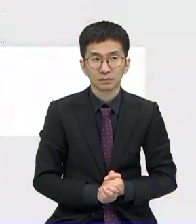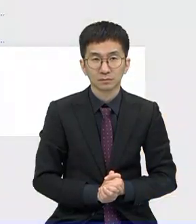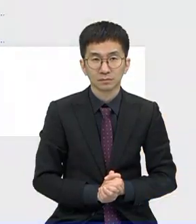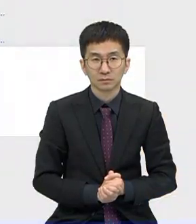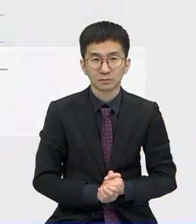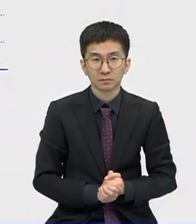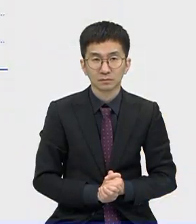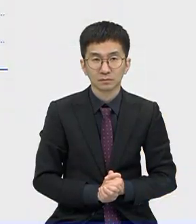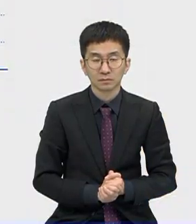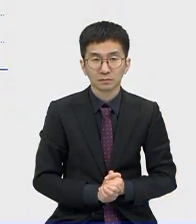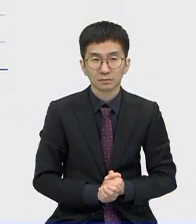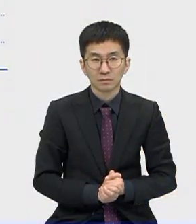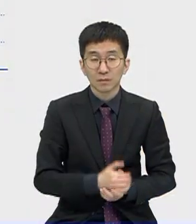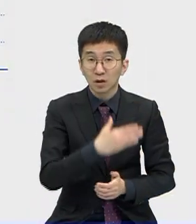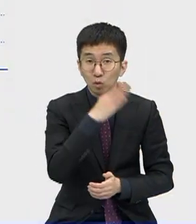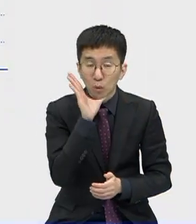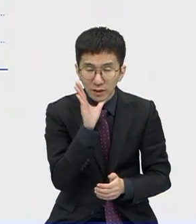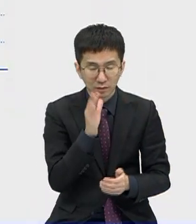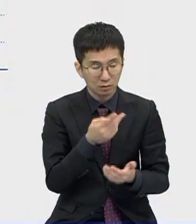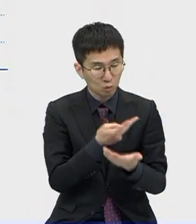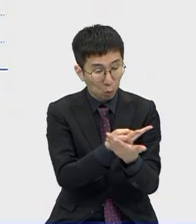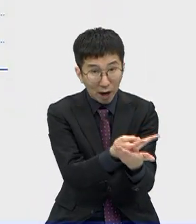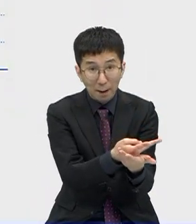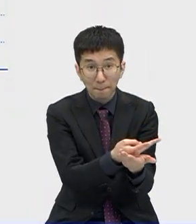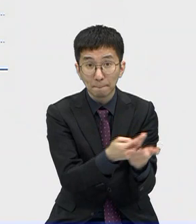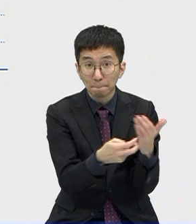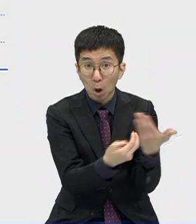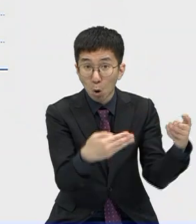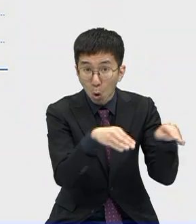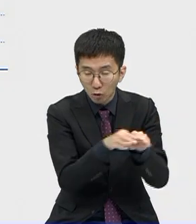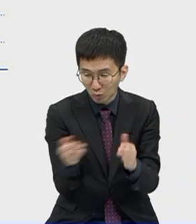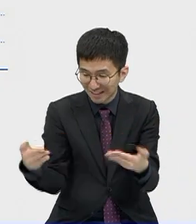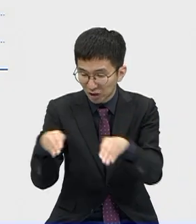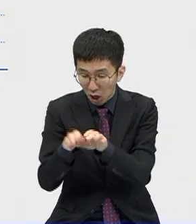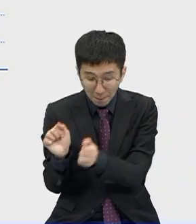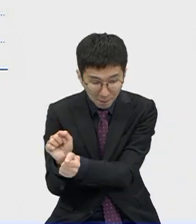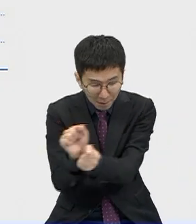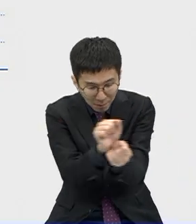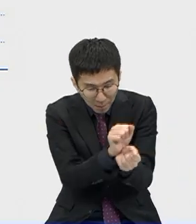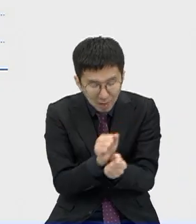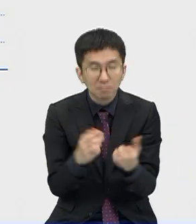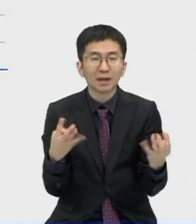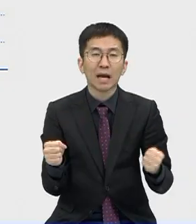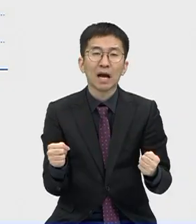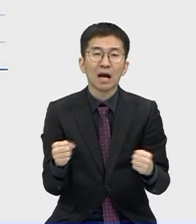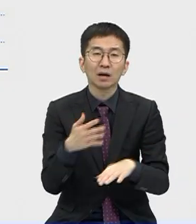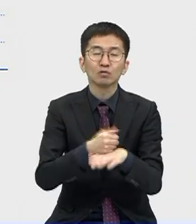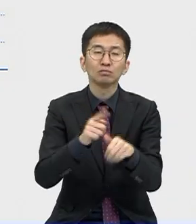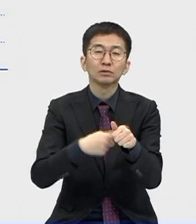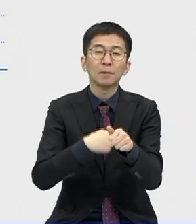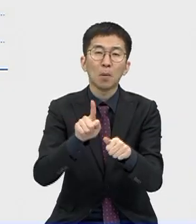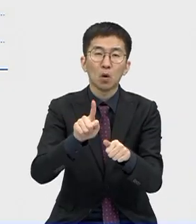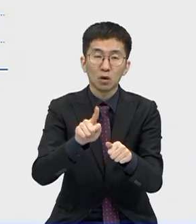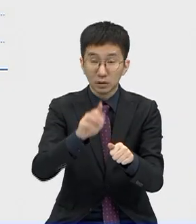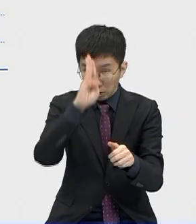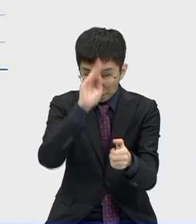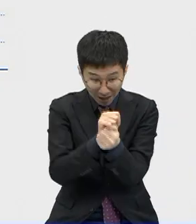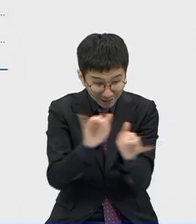(기자) 요양병원과 시설 내 집단 감염이 지난 8월 이후 급증하면서 전체 확진자 가운데 60대 이상 비중은 30%까지